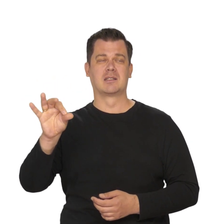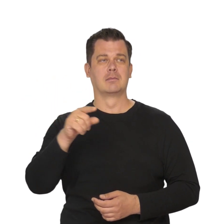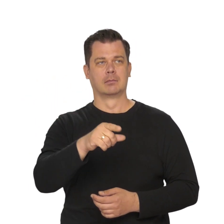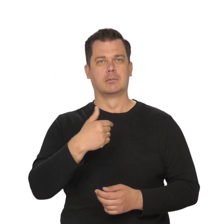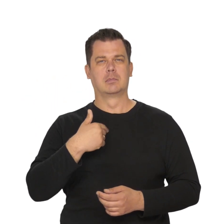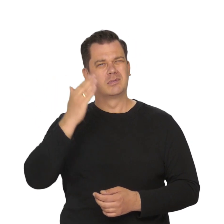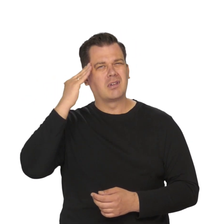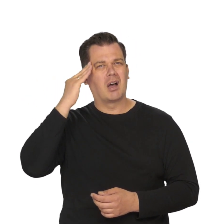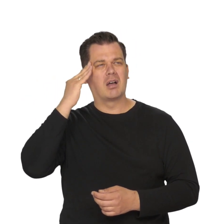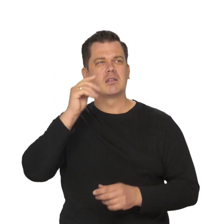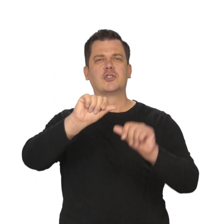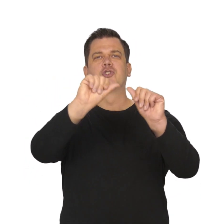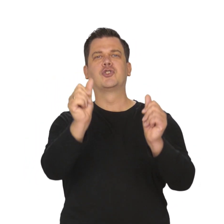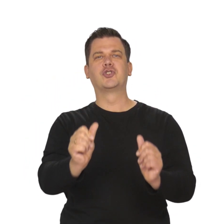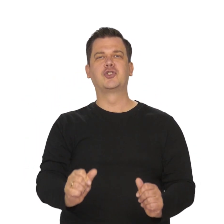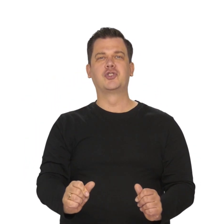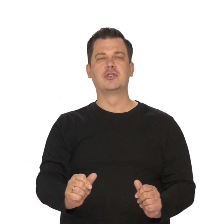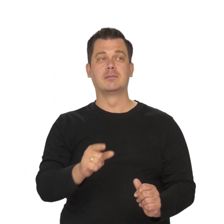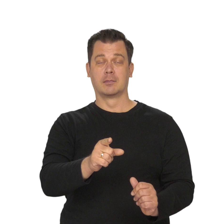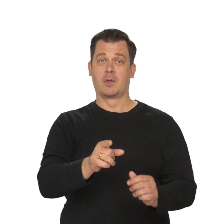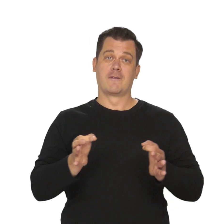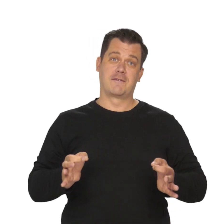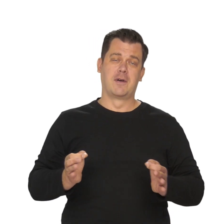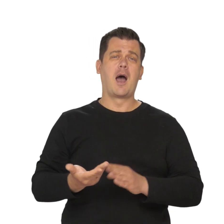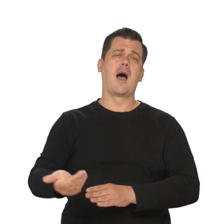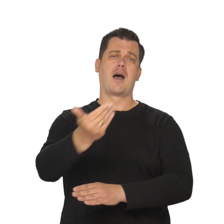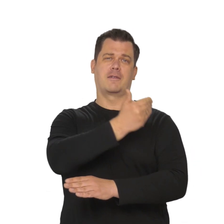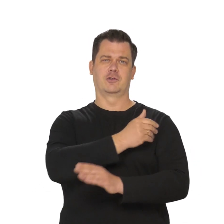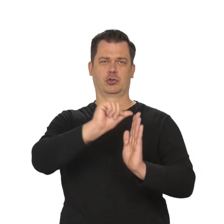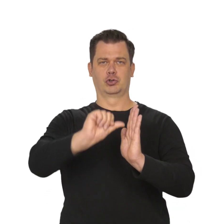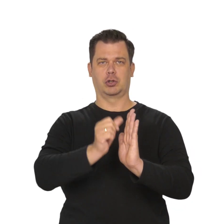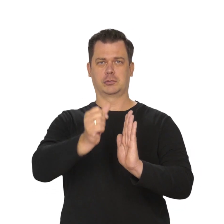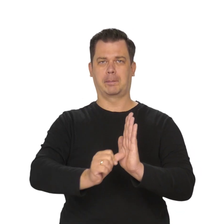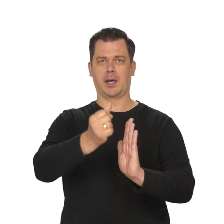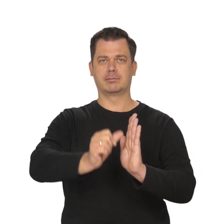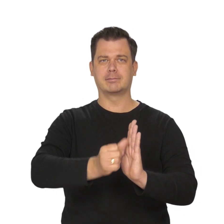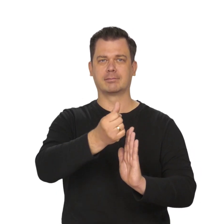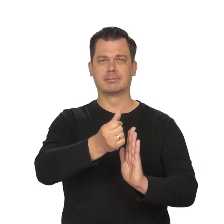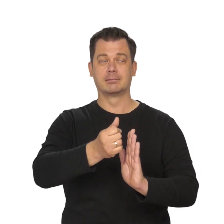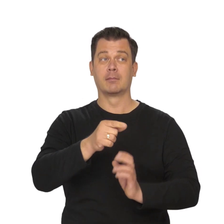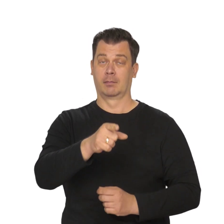czyli odlewów wykonanych ze znanych antycznych lub nowożytnych rzeźb.